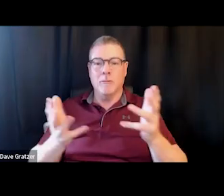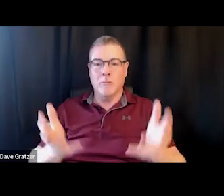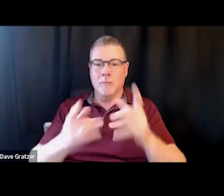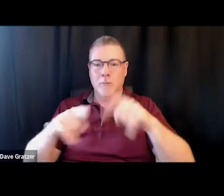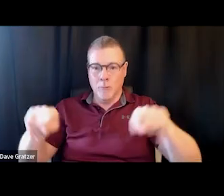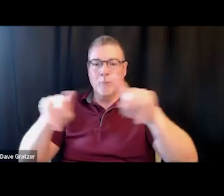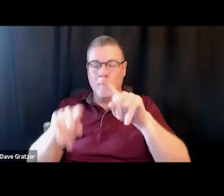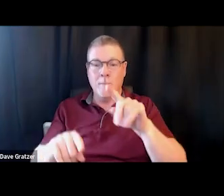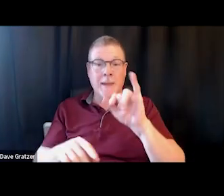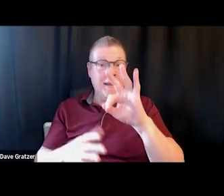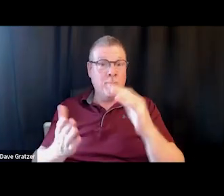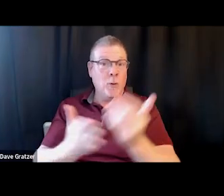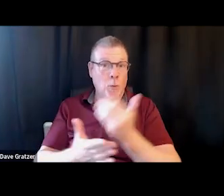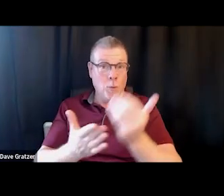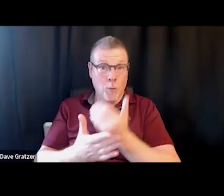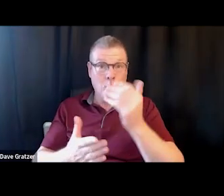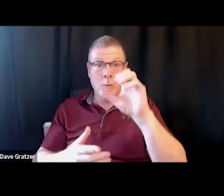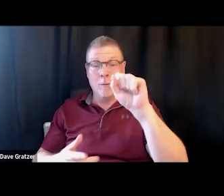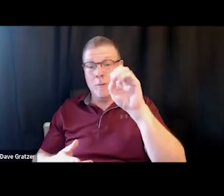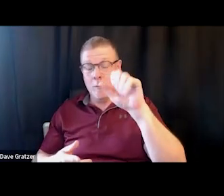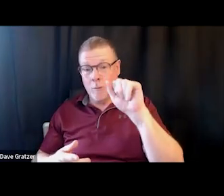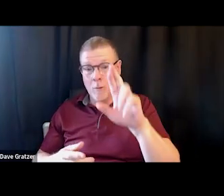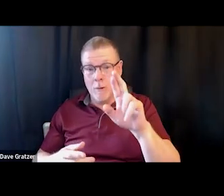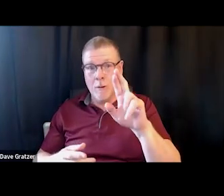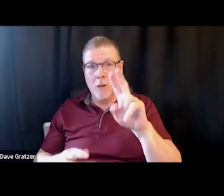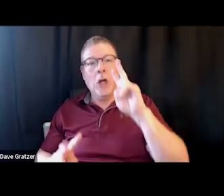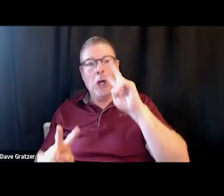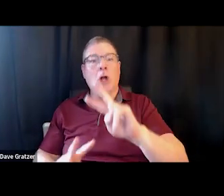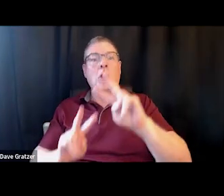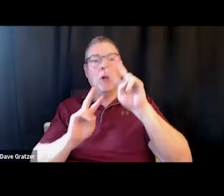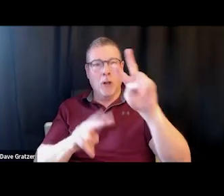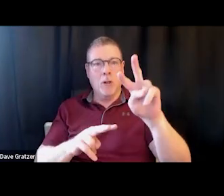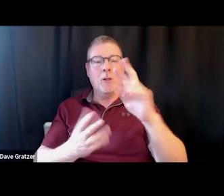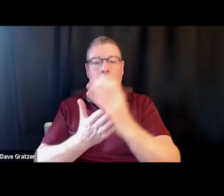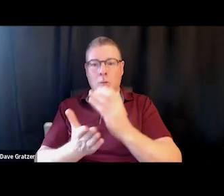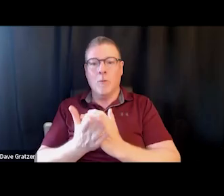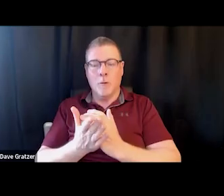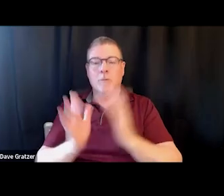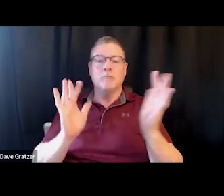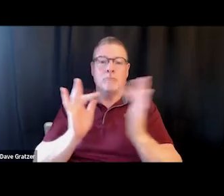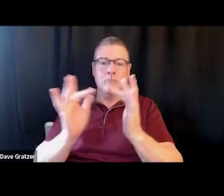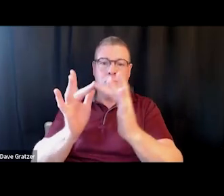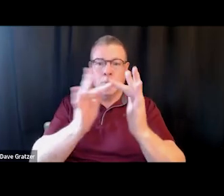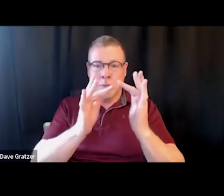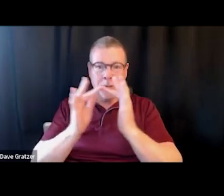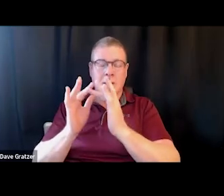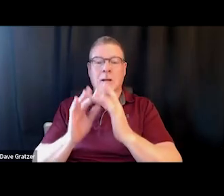si son nuevos en SOAR, a echar un vistazo al curso en línea de SOAR, contacten a su enlace del Centro de TA de SOAR,